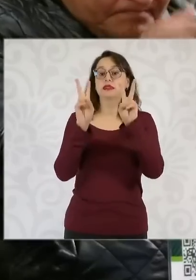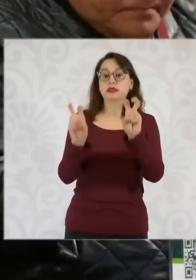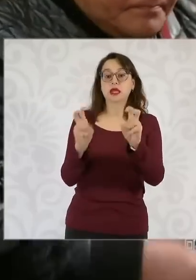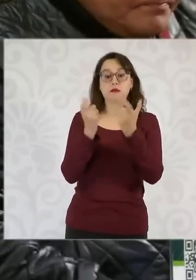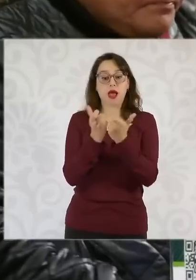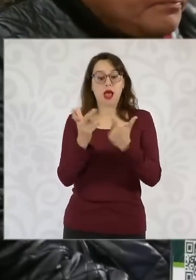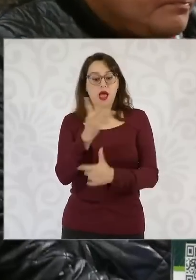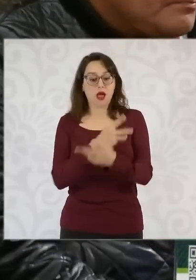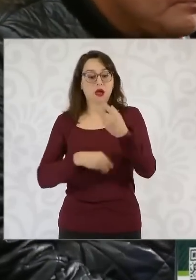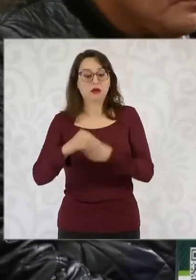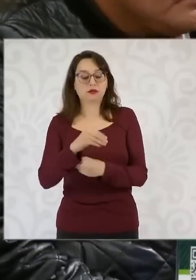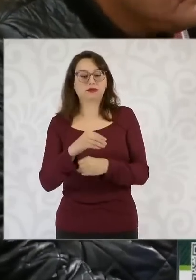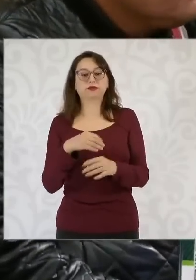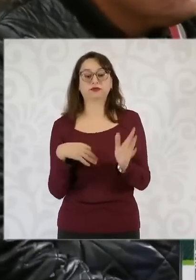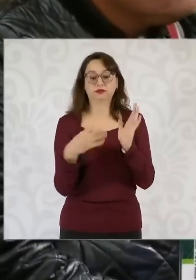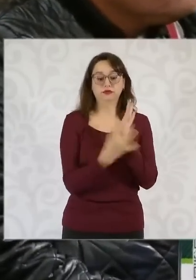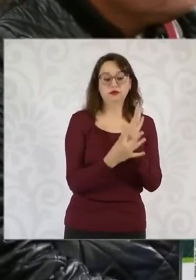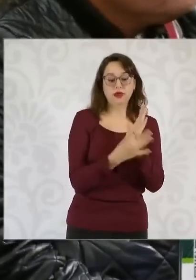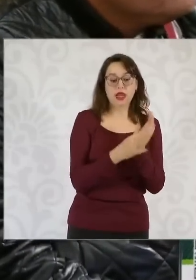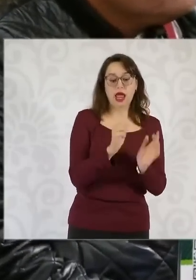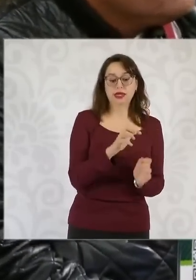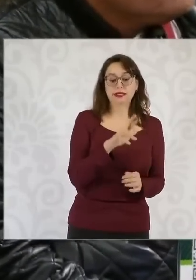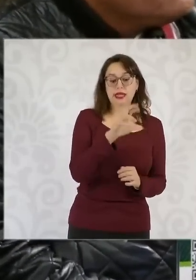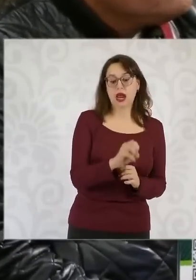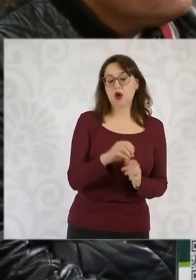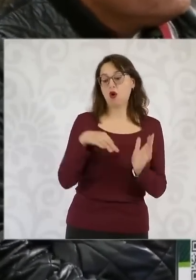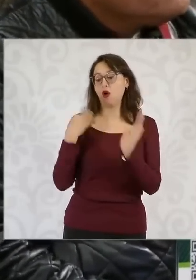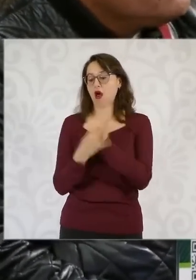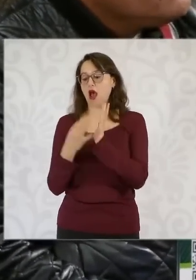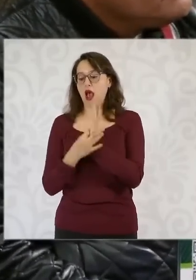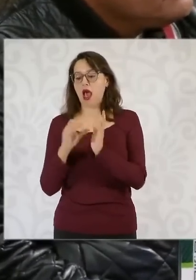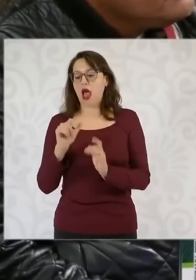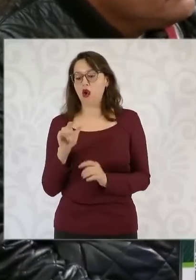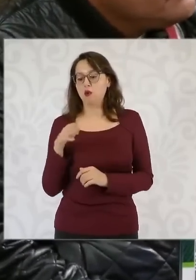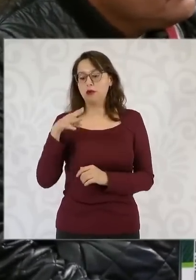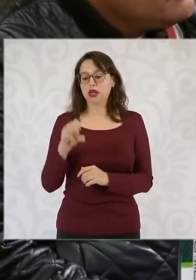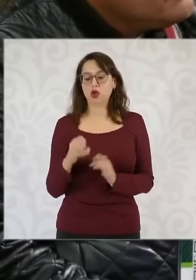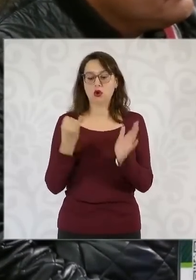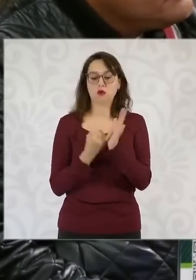los aranceles al acero y al aluminio por parte de Estados Unidos este país estaría violando el